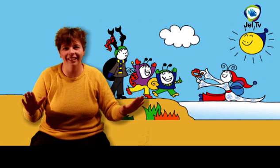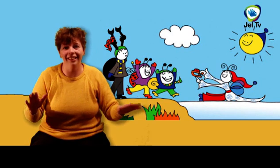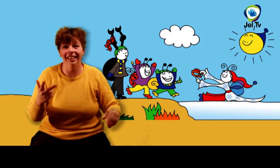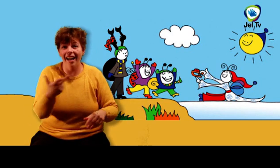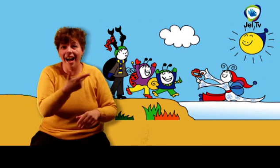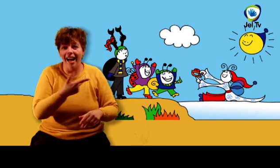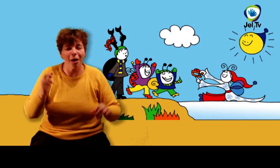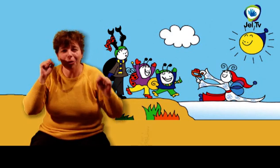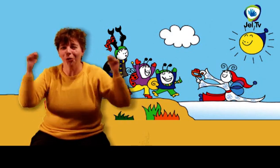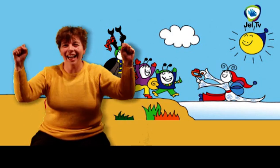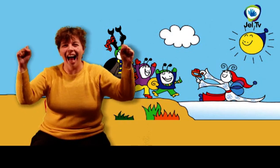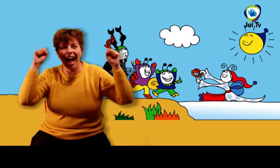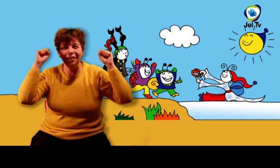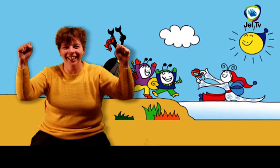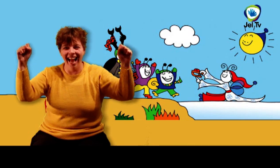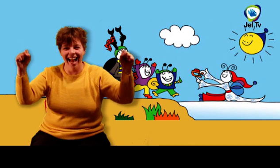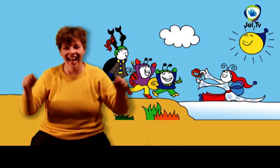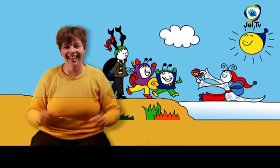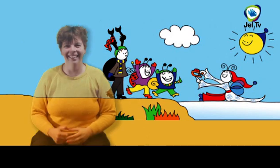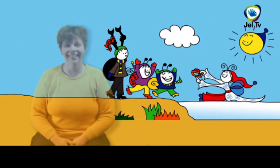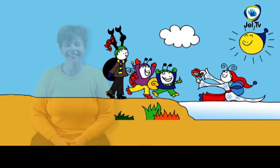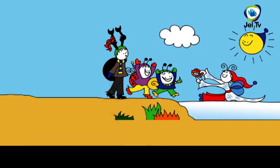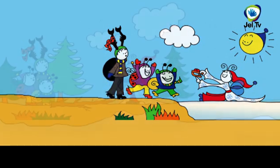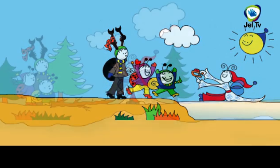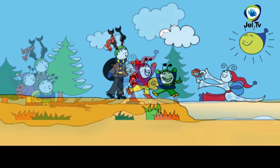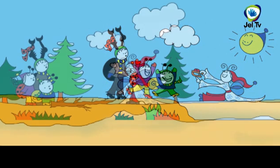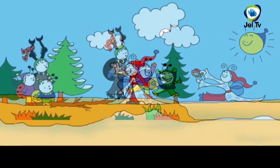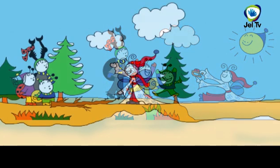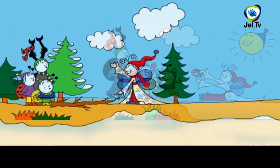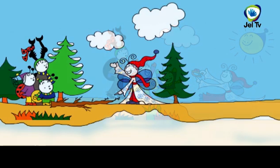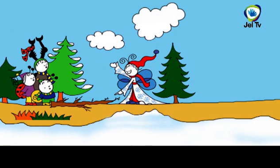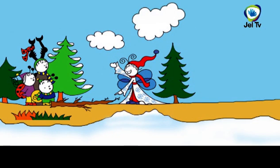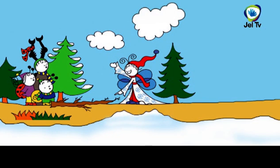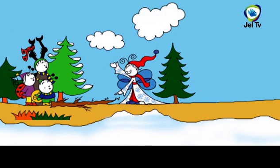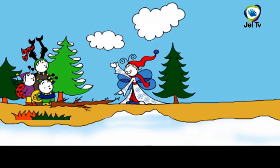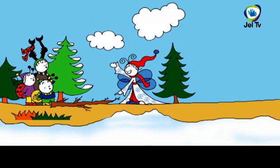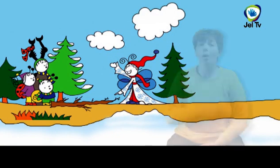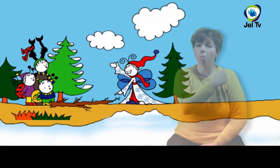Hurrá! Hurrá! -kiáltottak fel egyszerre mindhárman.